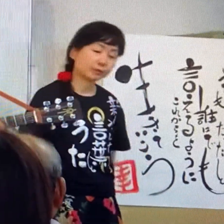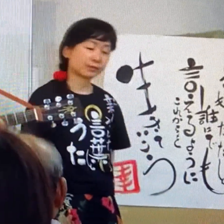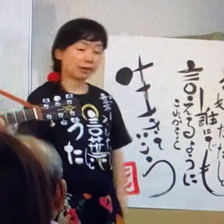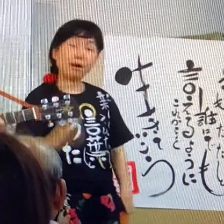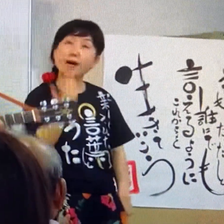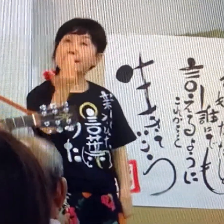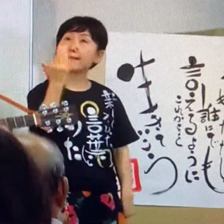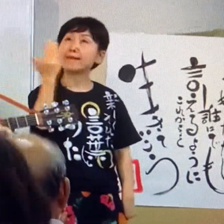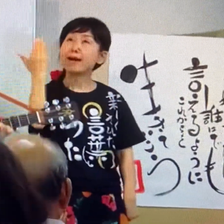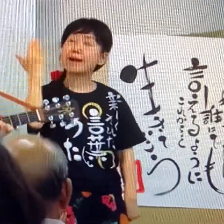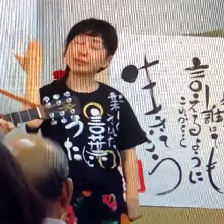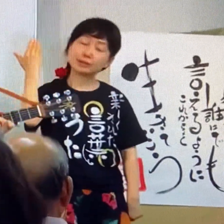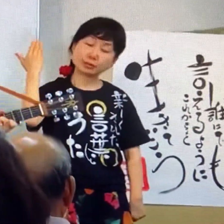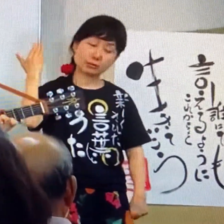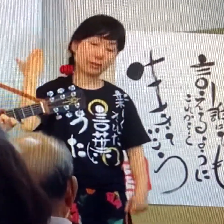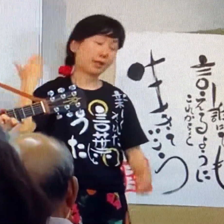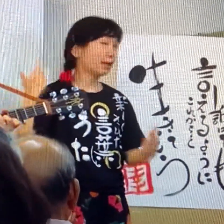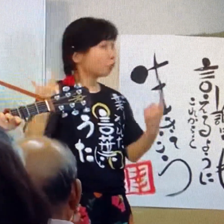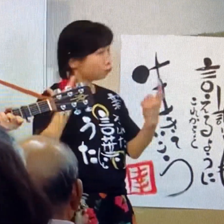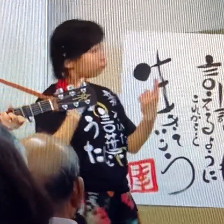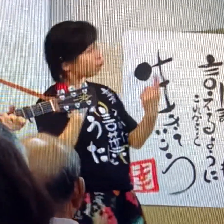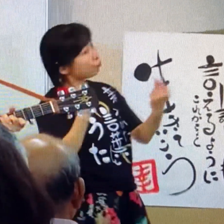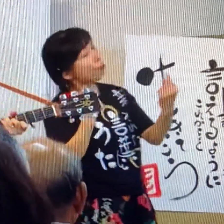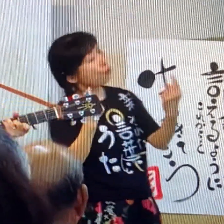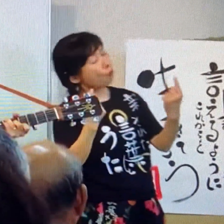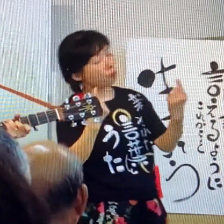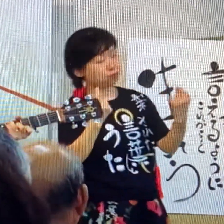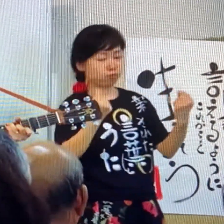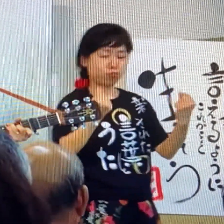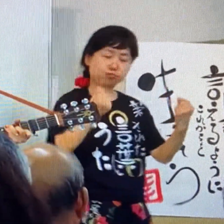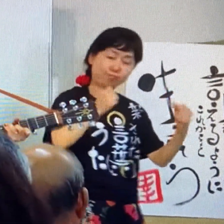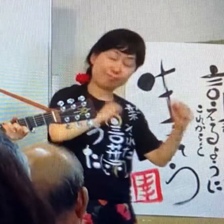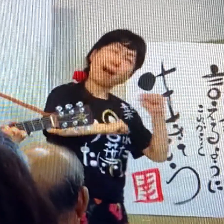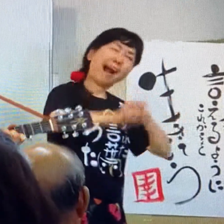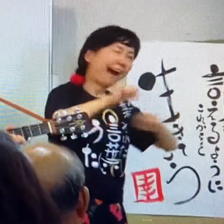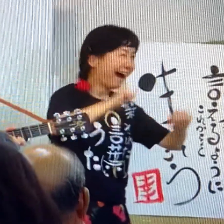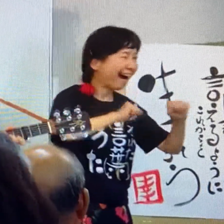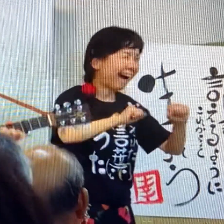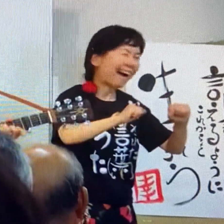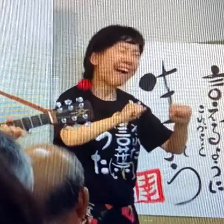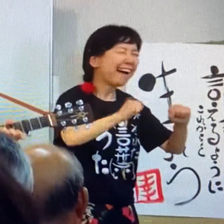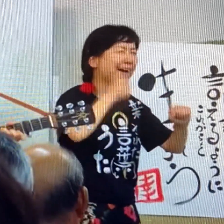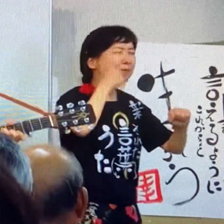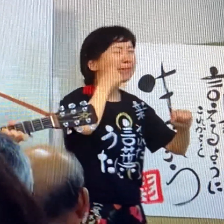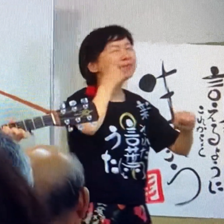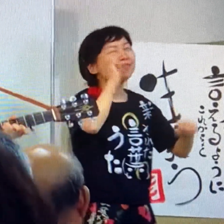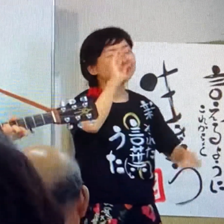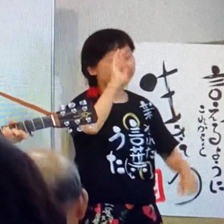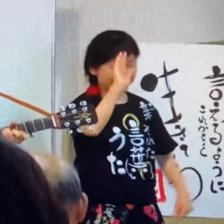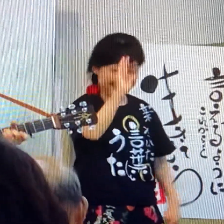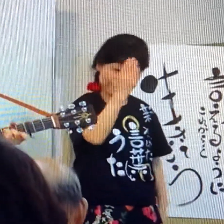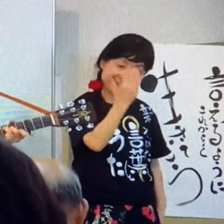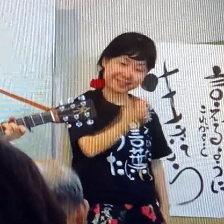かつてのようにはいかないけれど